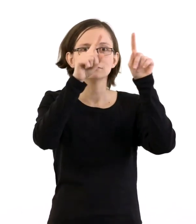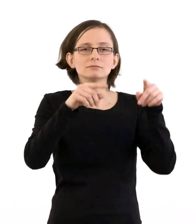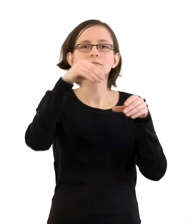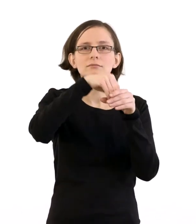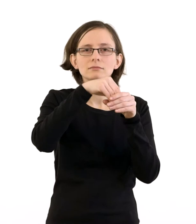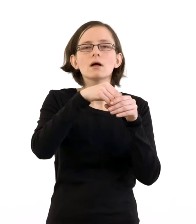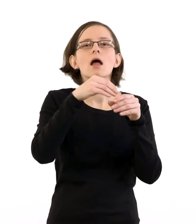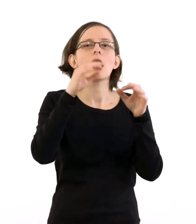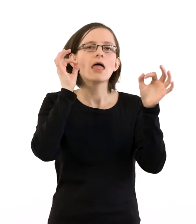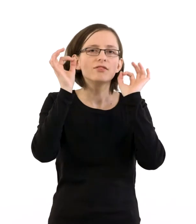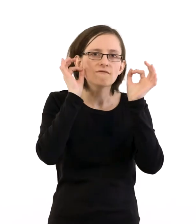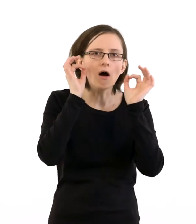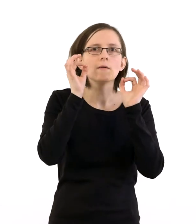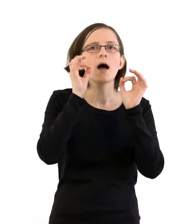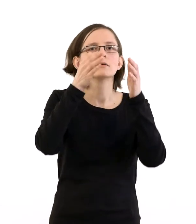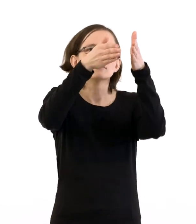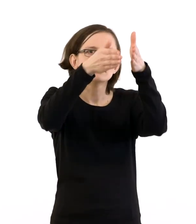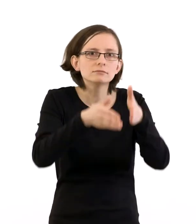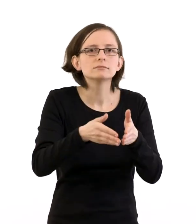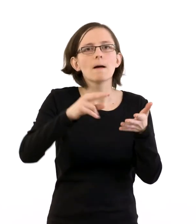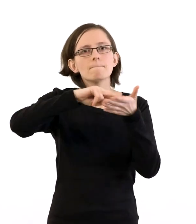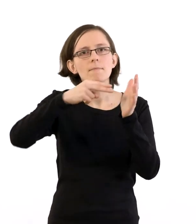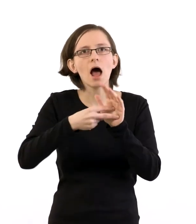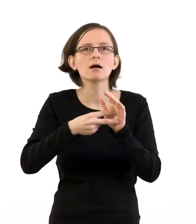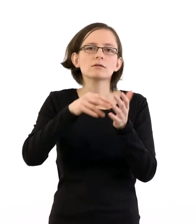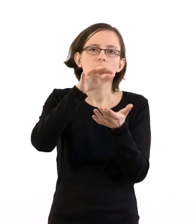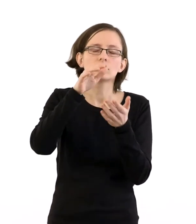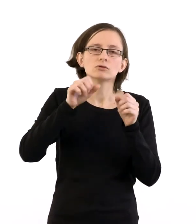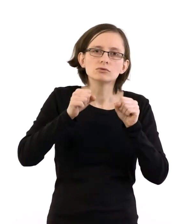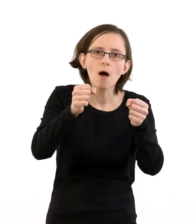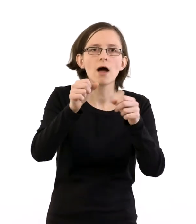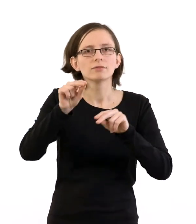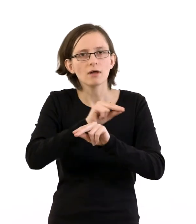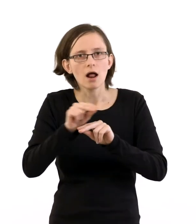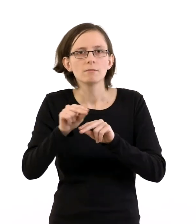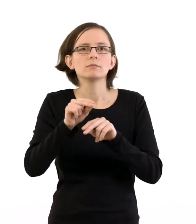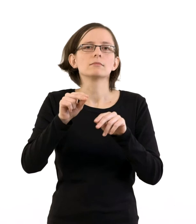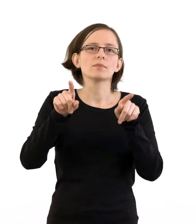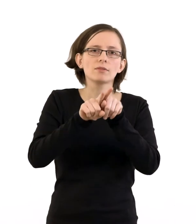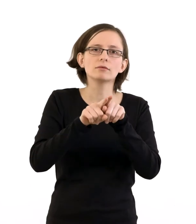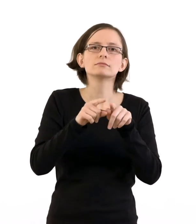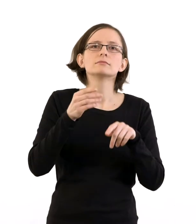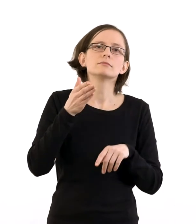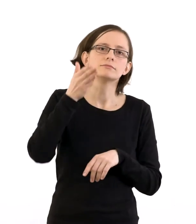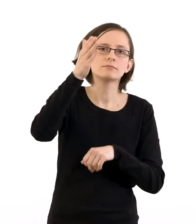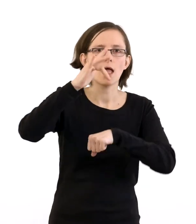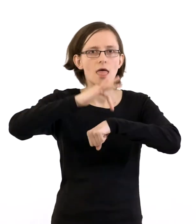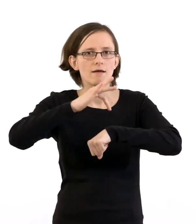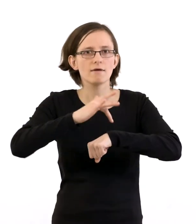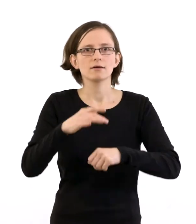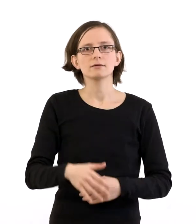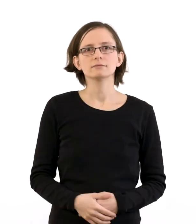który zawiera informacje dotyczące uczestnika, planowanych działań terapeutycznych i spodziewanych efektów.